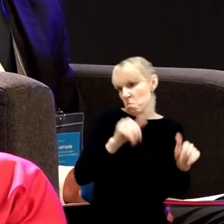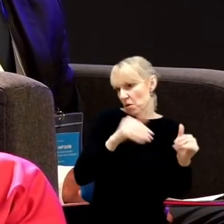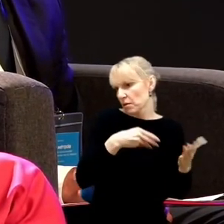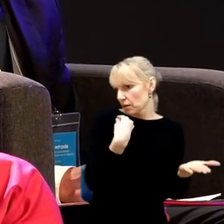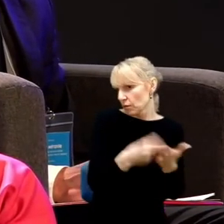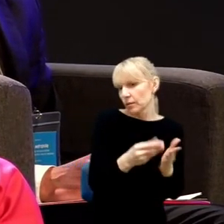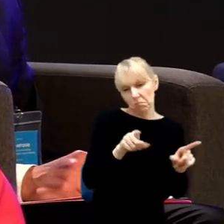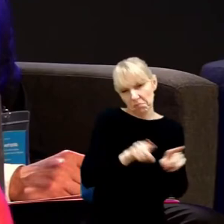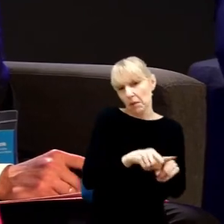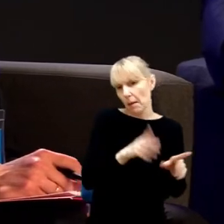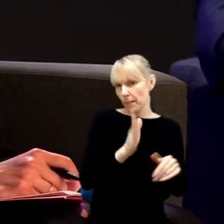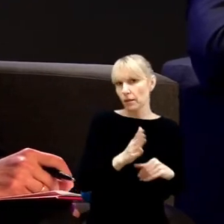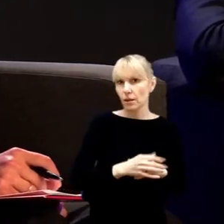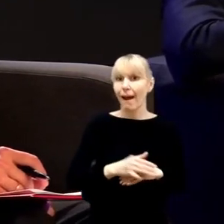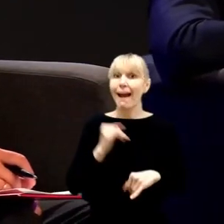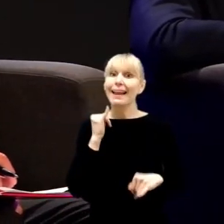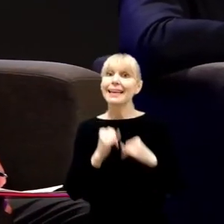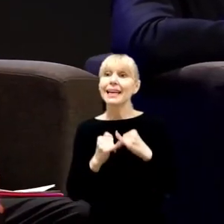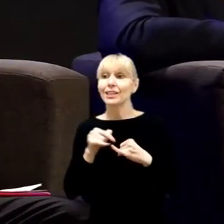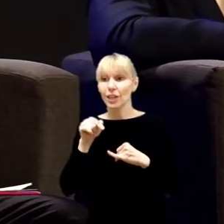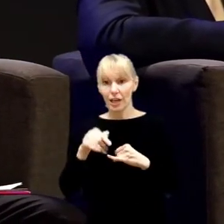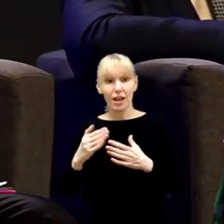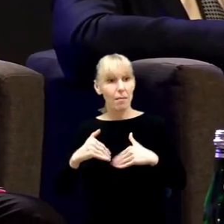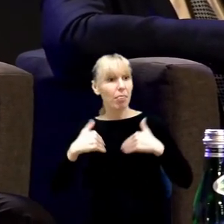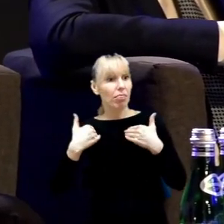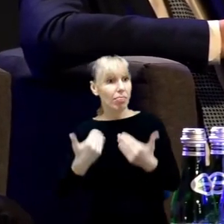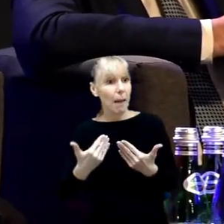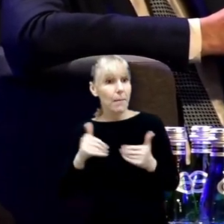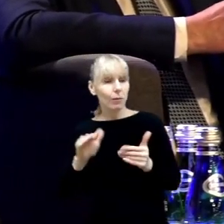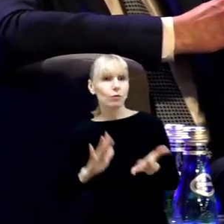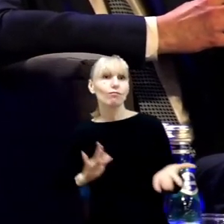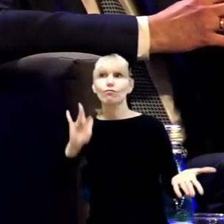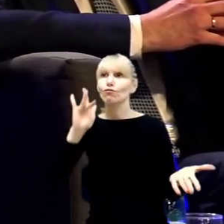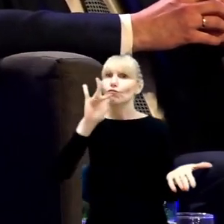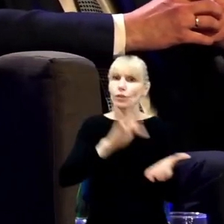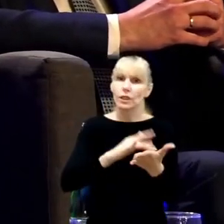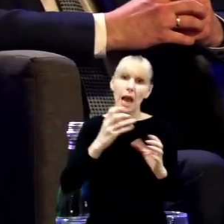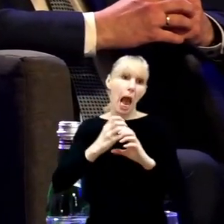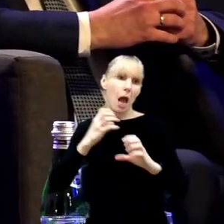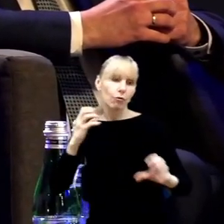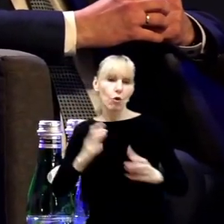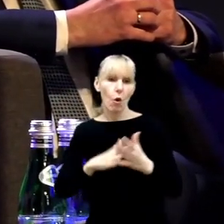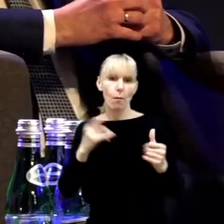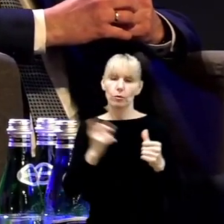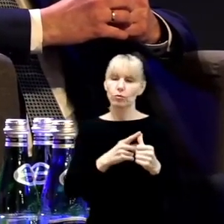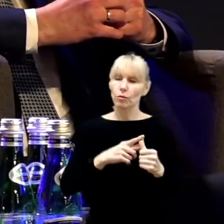Ale ten autobus musi być punktualny, wygodny, estetyczny, no i tak samo musi być z tymi